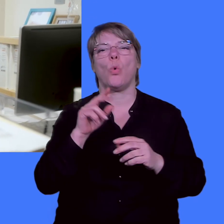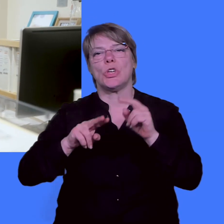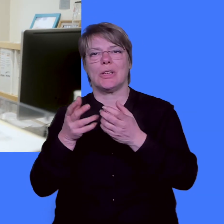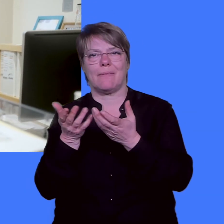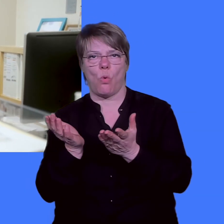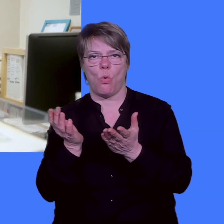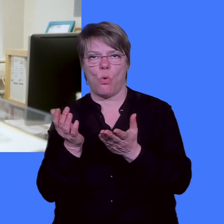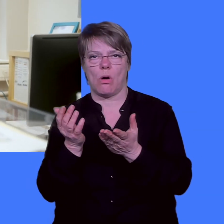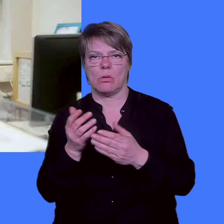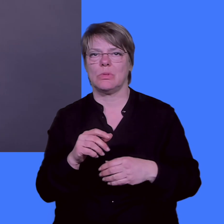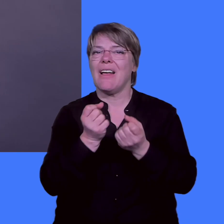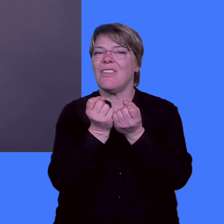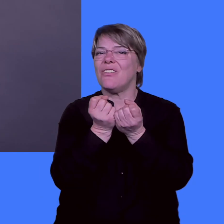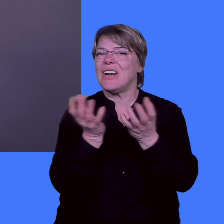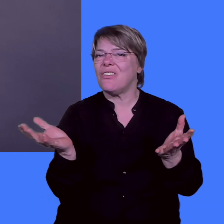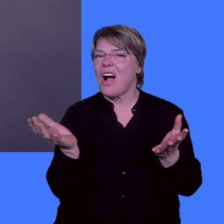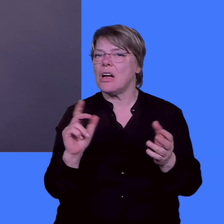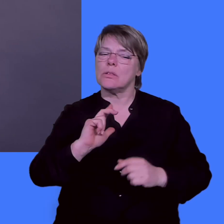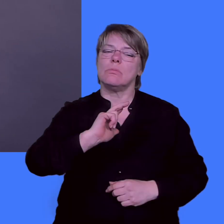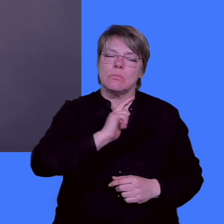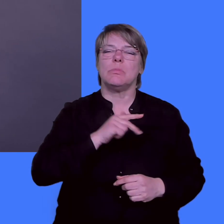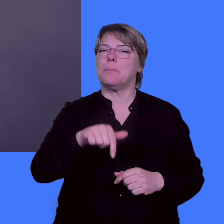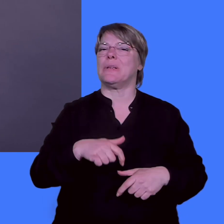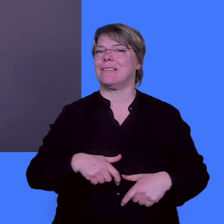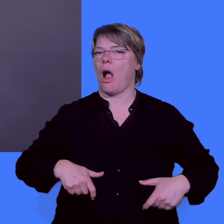Wenn in einer Kita gut zu Ziel 1 und 2 gearbeitet wird, nämlich, dass die